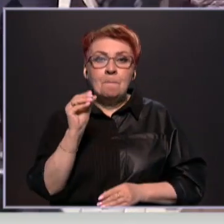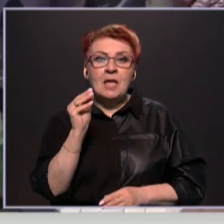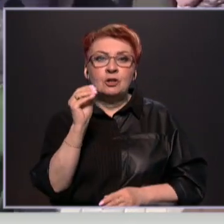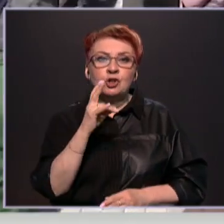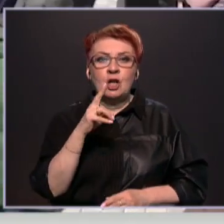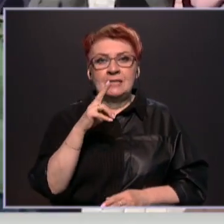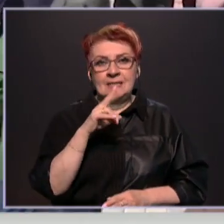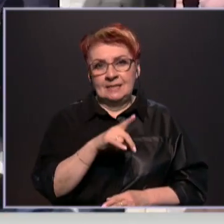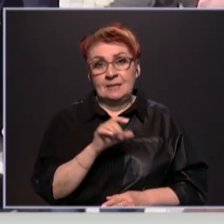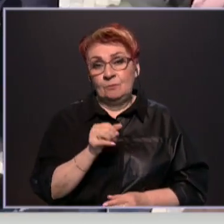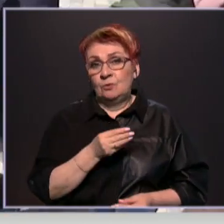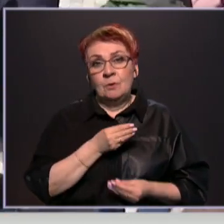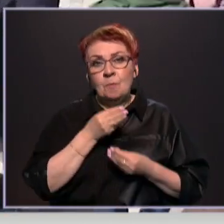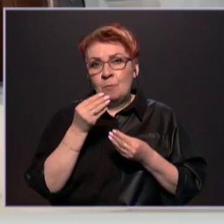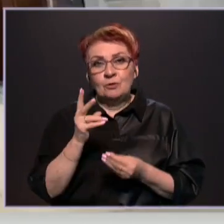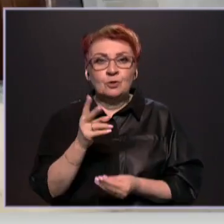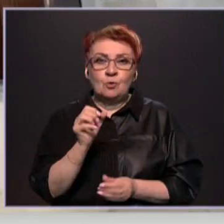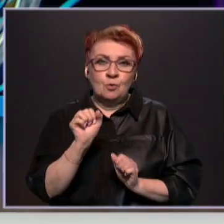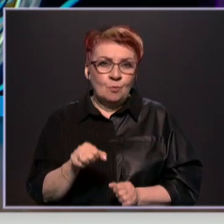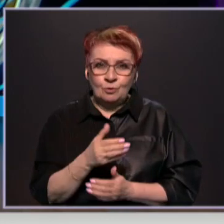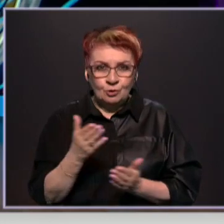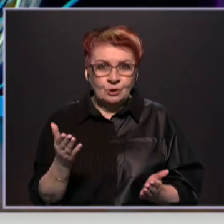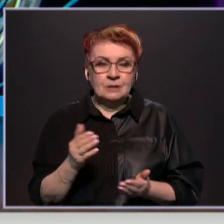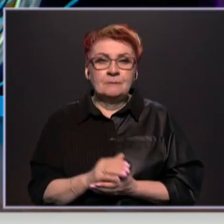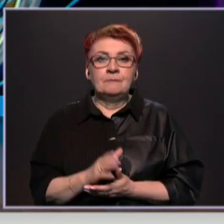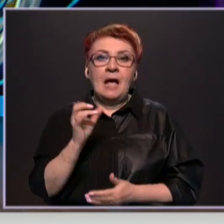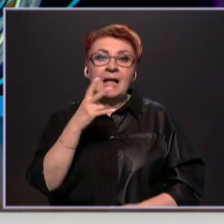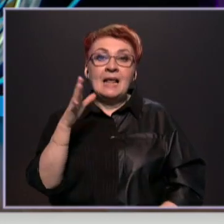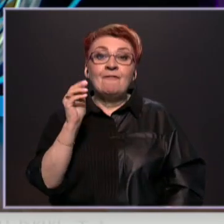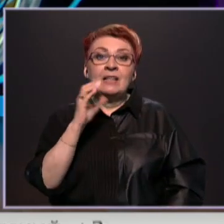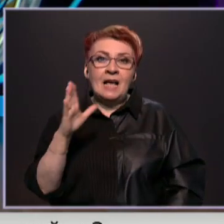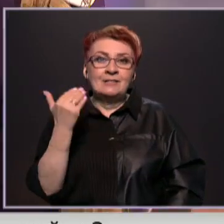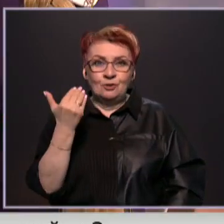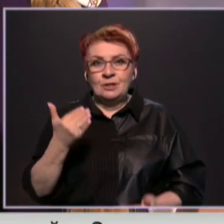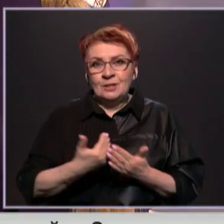сумму пожертвование например беженцы 500 Андрей Афанасьев снова выходит на прямую связь со студией